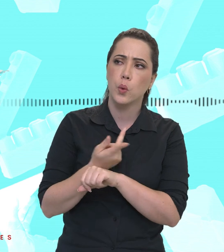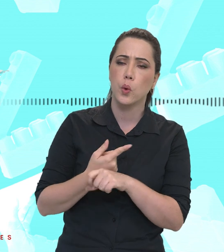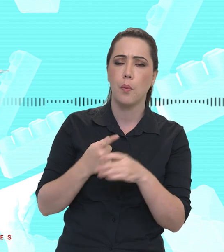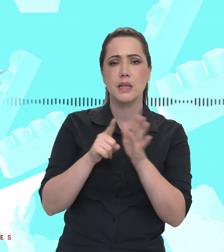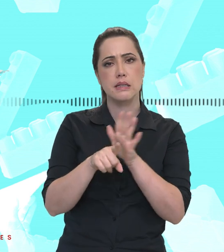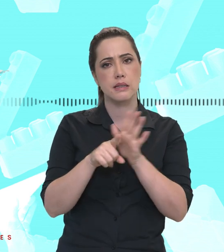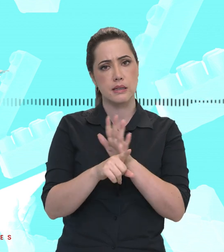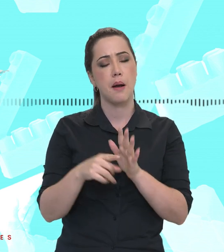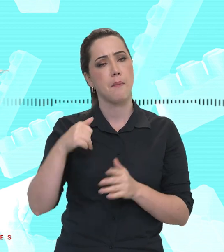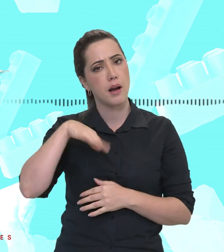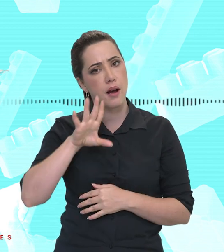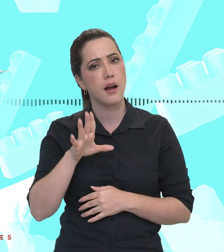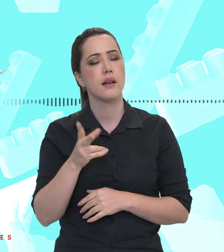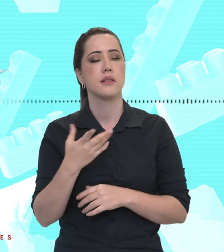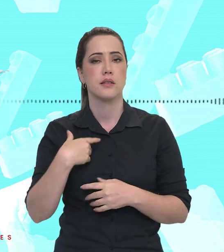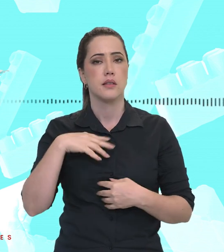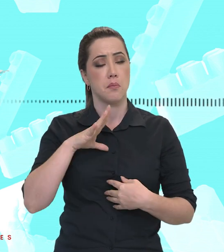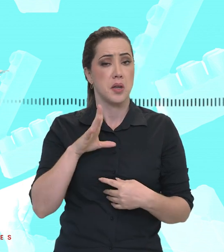mais sobre o assunto e se aceitar mais.